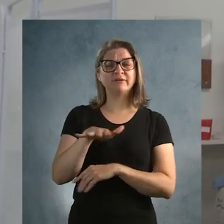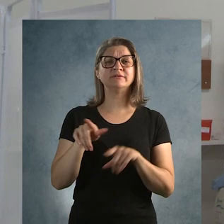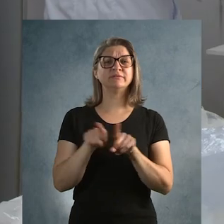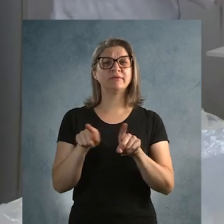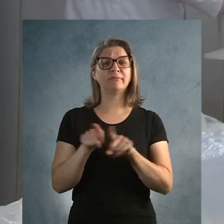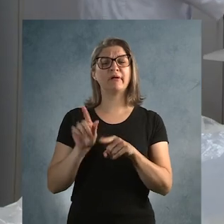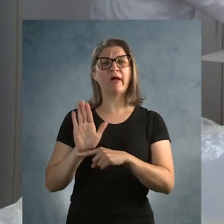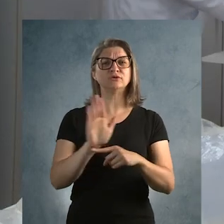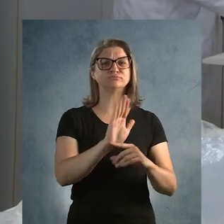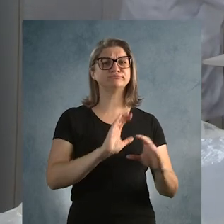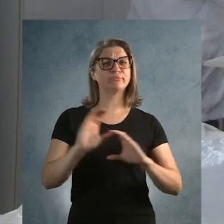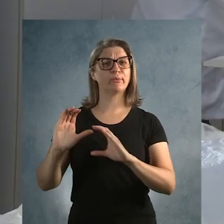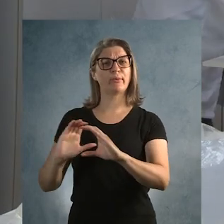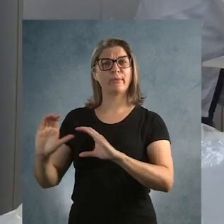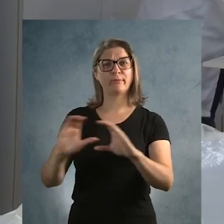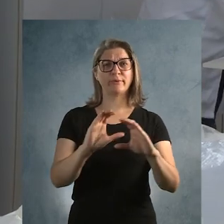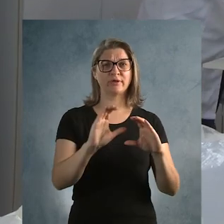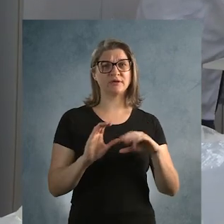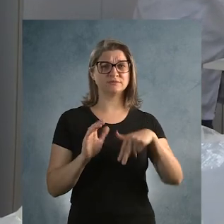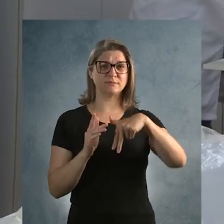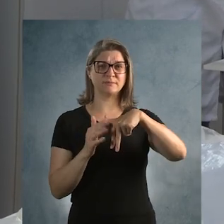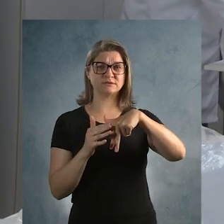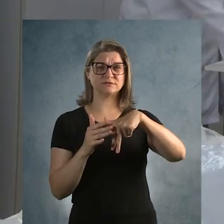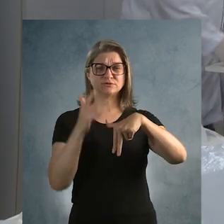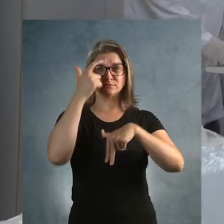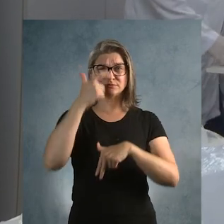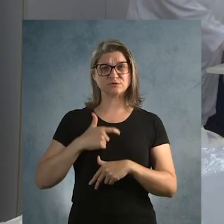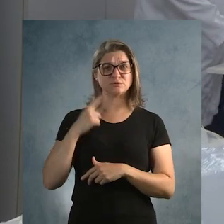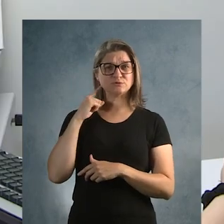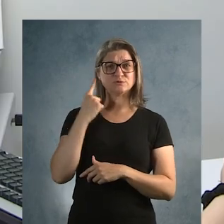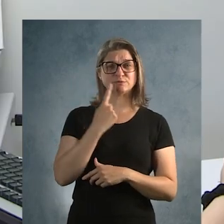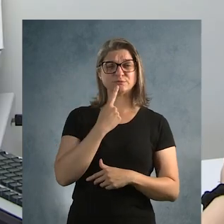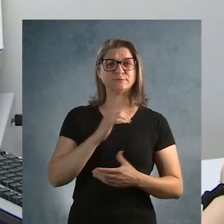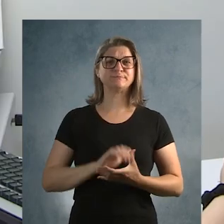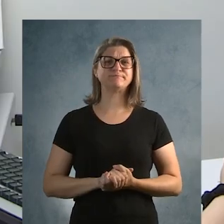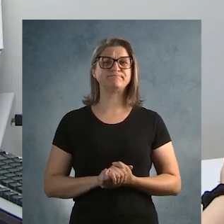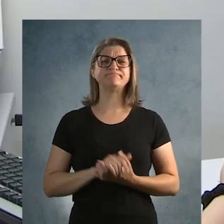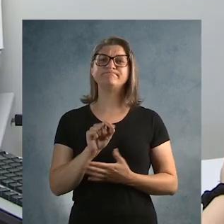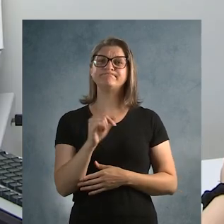ele também facilitou a comunicação com pacientes surdos. [Laura Ferreira Cortes]: E a potência do trabalho